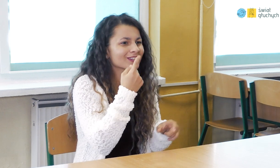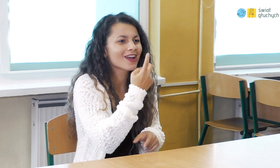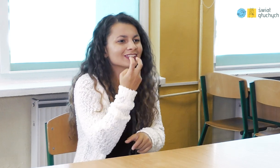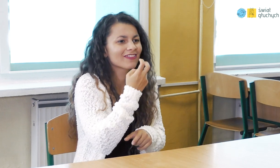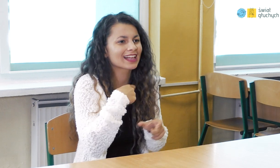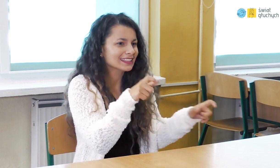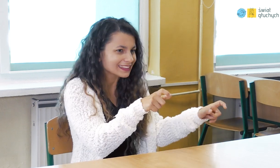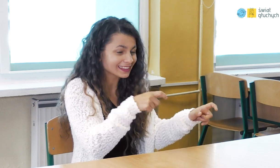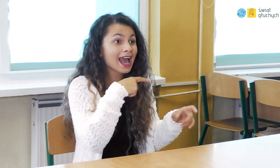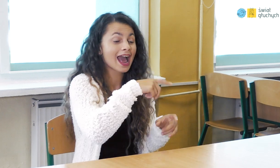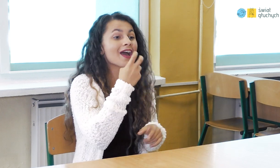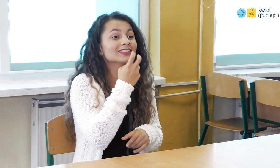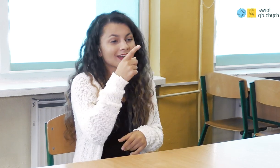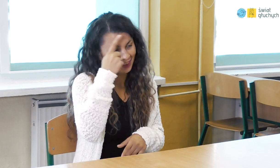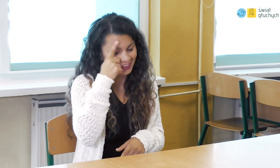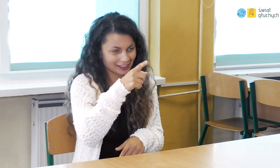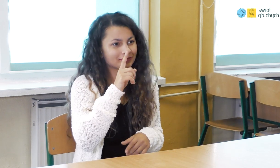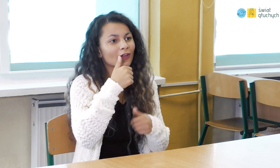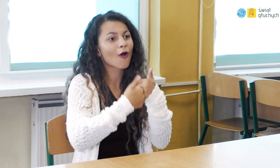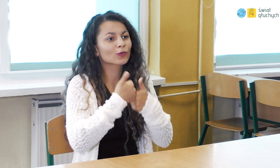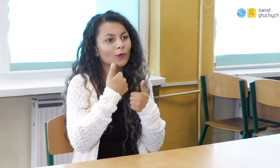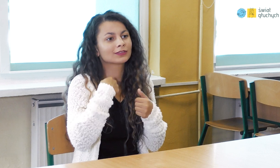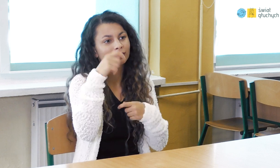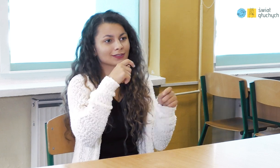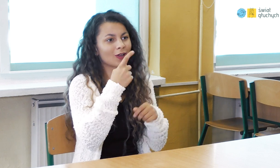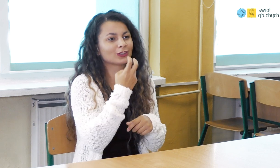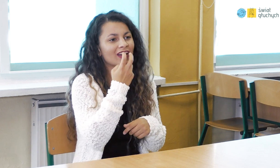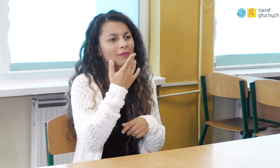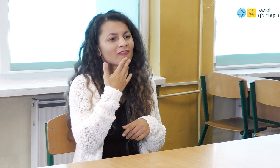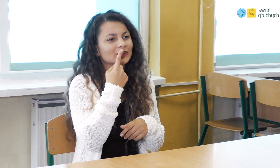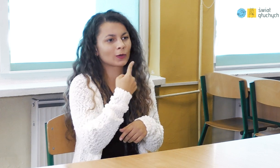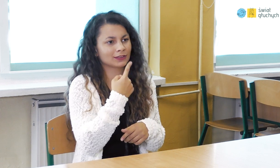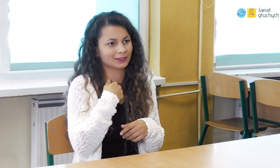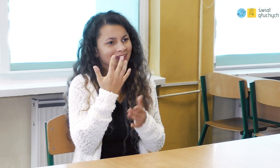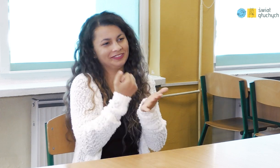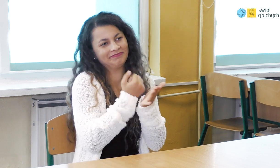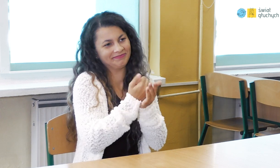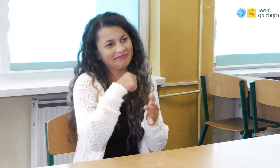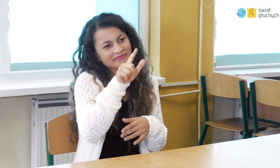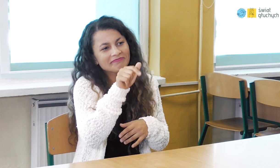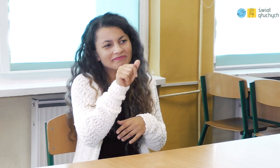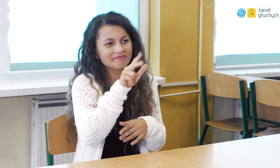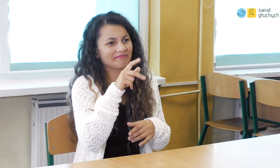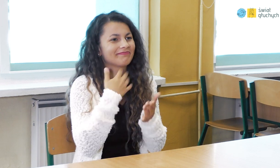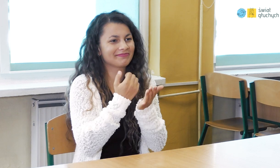Pamiętam, kiedyś jeździłam na konkursy z odczytywania mowy z ust. Zdobywałam I lub II miejsaca.